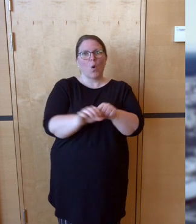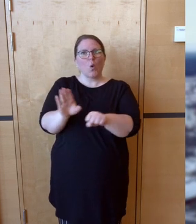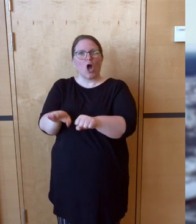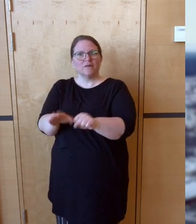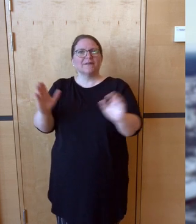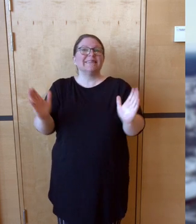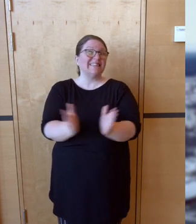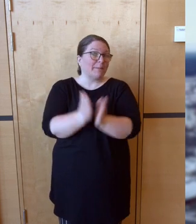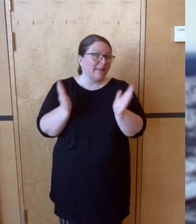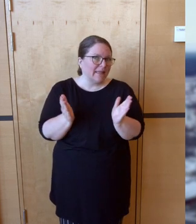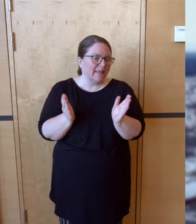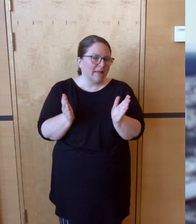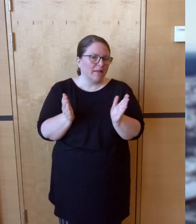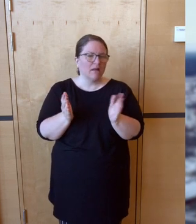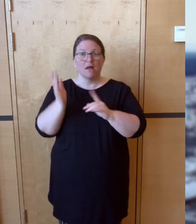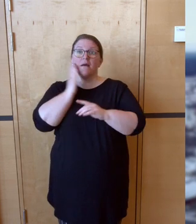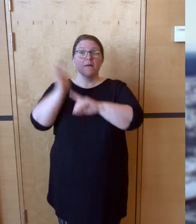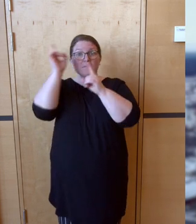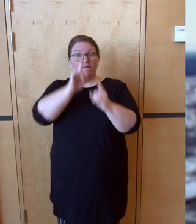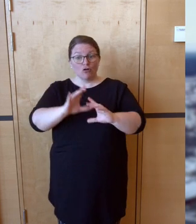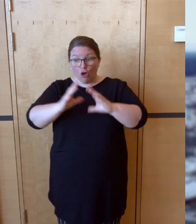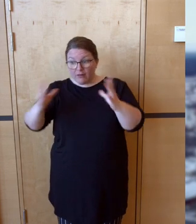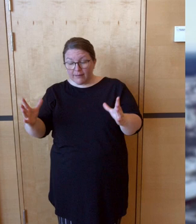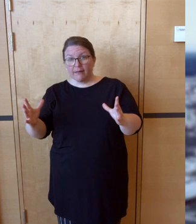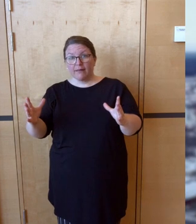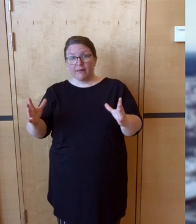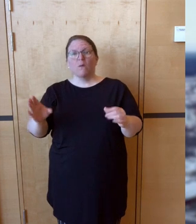När vi får en befolkningsökning så kommer du få en ökad skatt